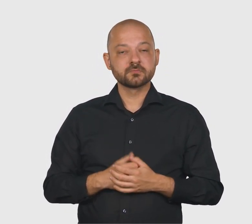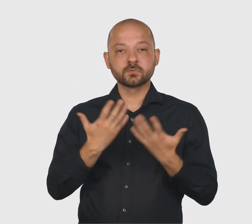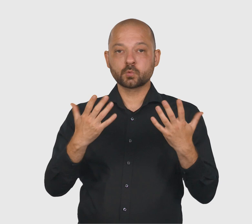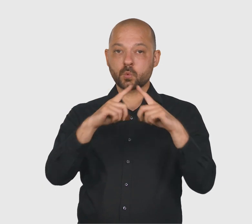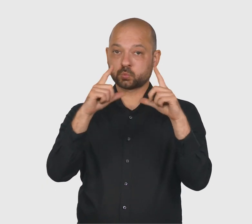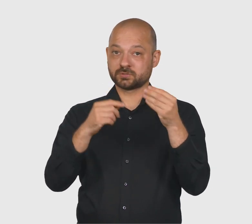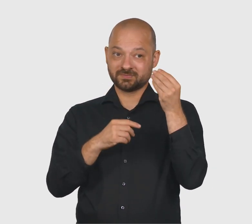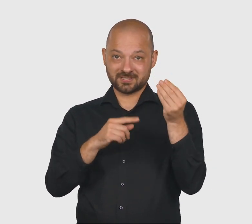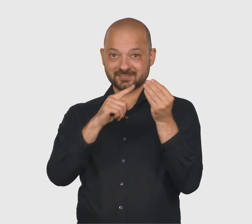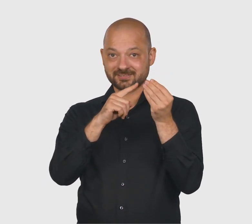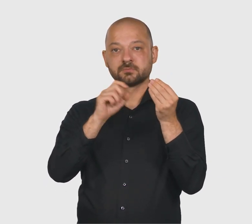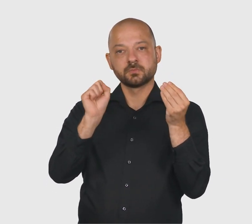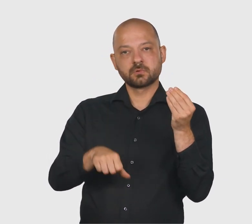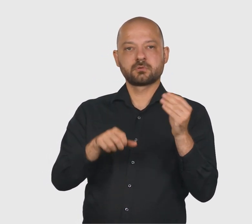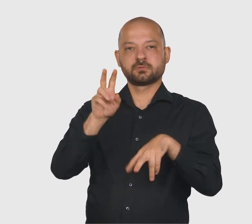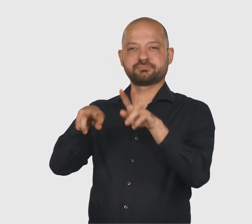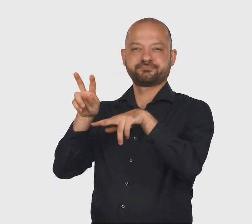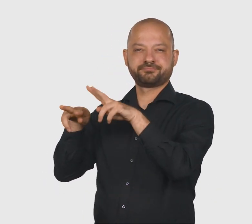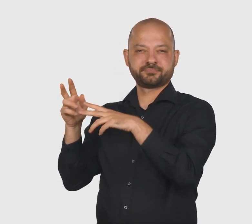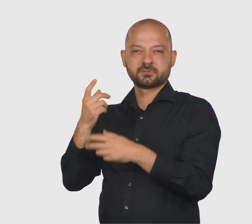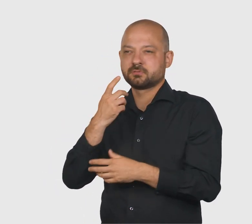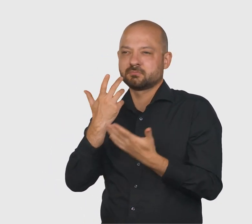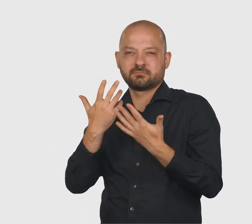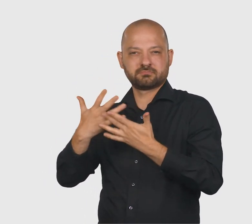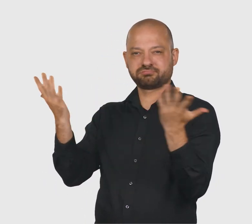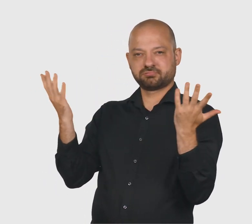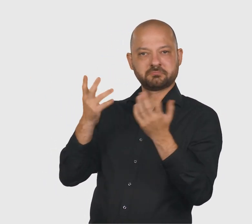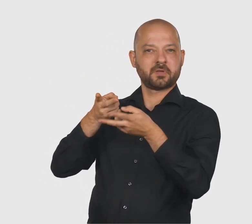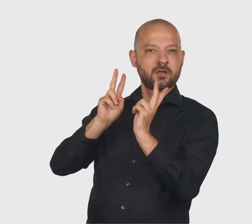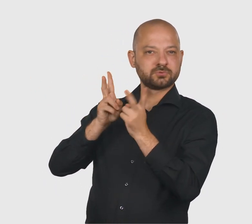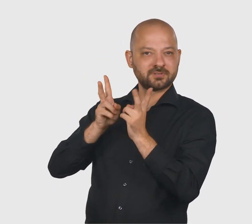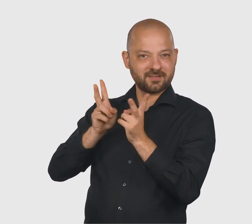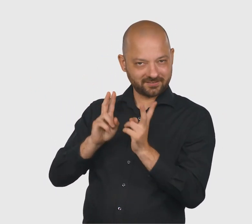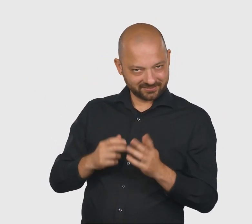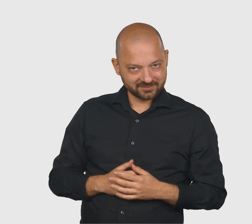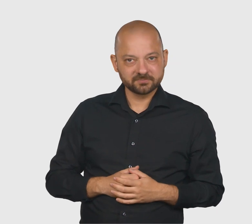Mit Ihrem Bibliotheksausweis können Sie unsere Medien ausleihen